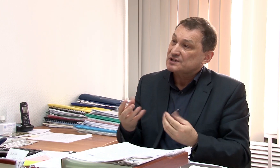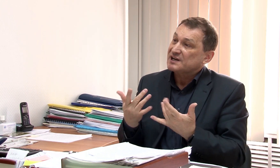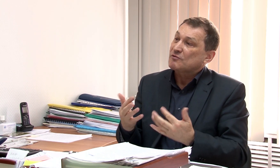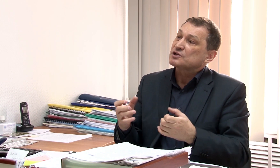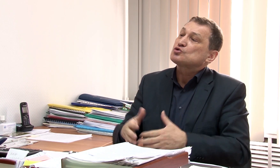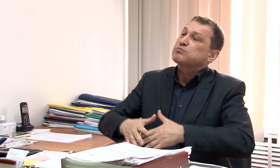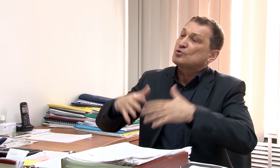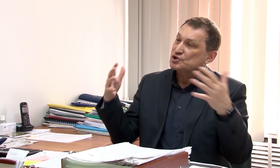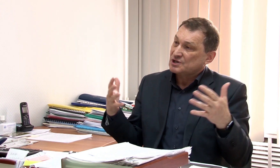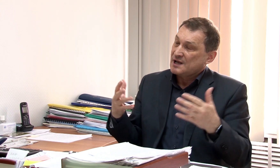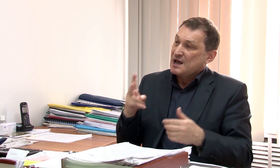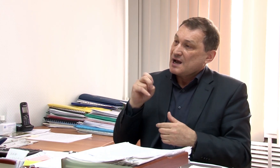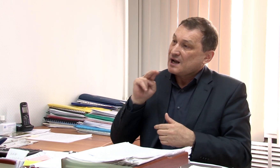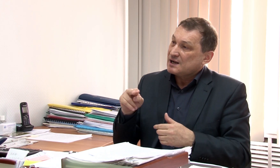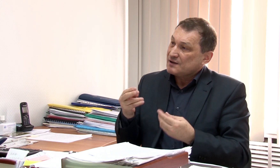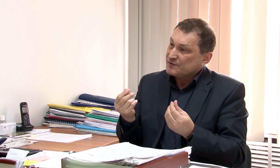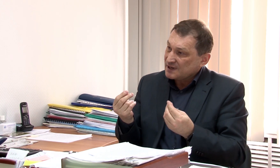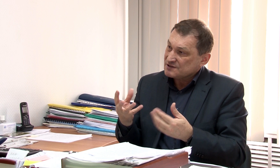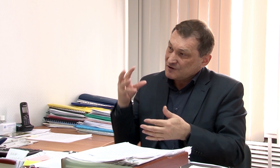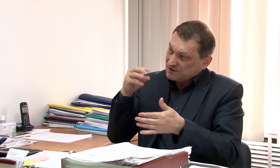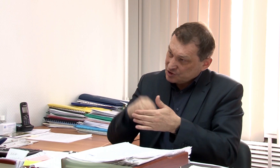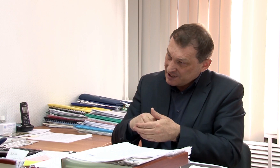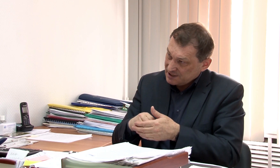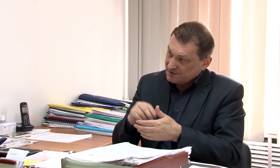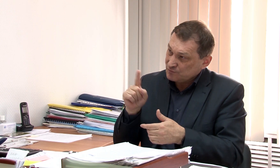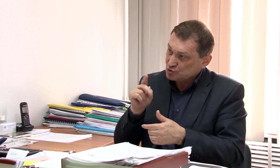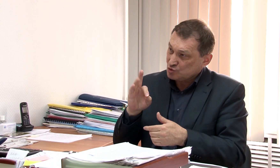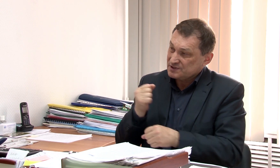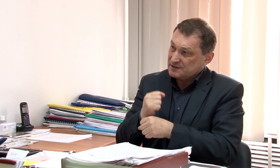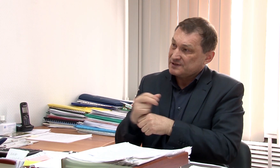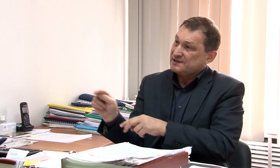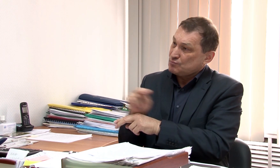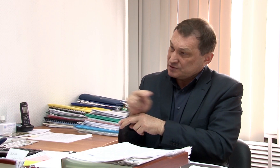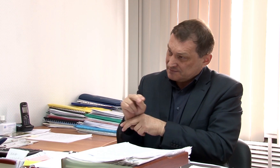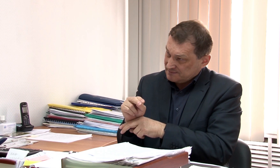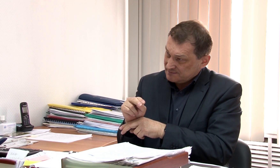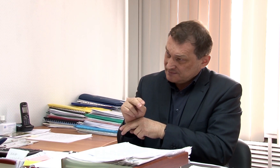в виде ещё больших капитальных финансовых вложений на то, чтобы сделать ремонт.